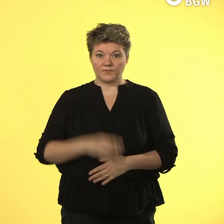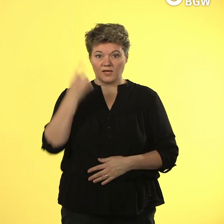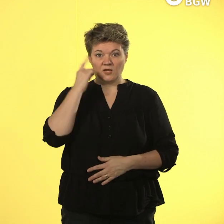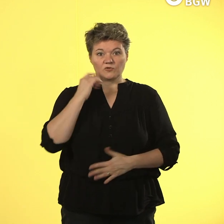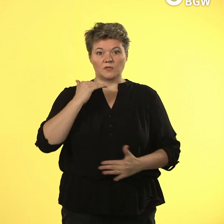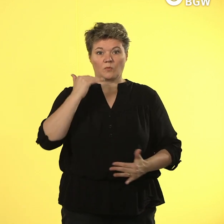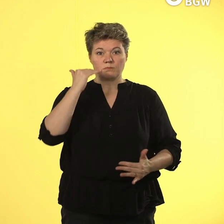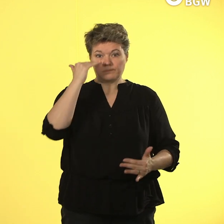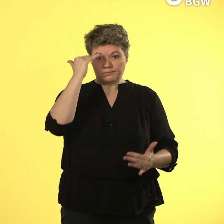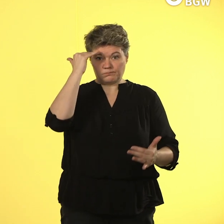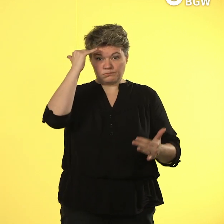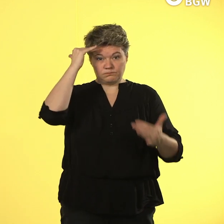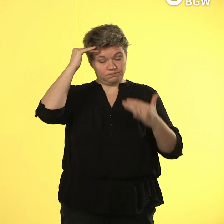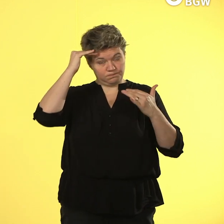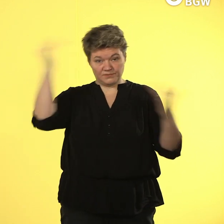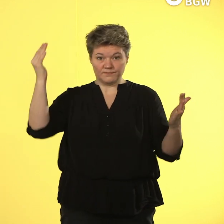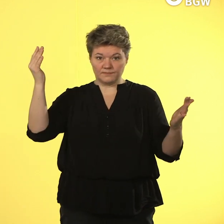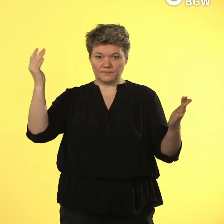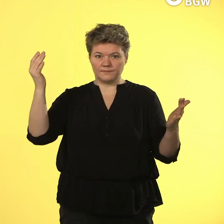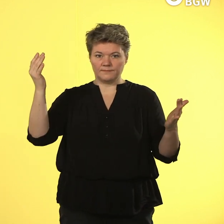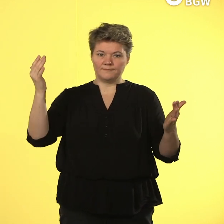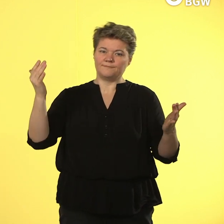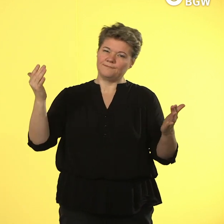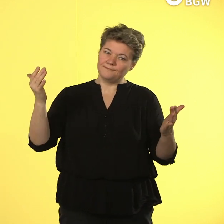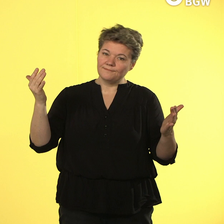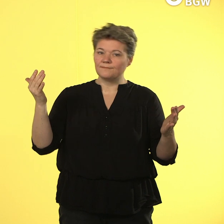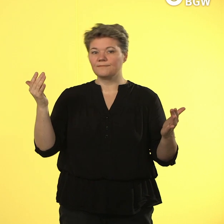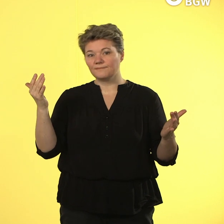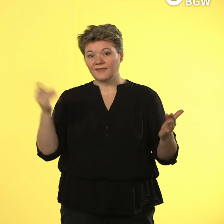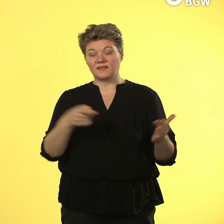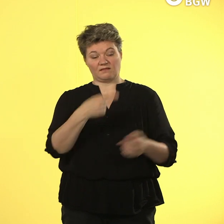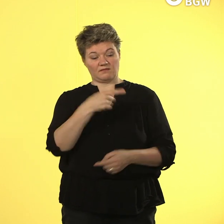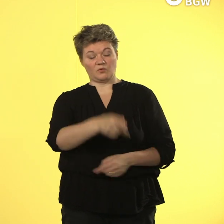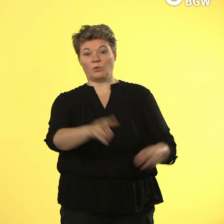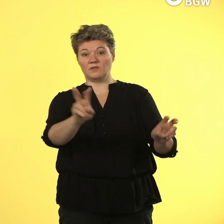Beispiel bleiben und dieses Zitat blöd finden. D. h., es geht darum, wie kann ich versuchen,